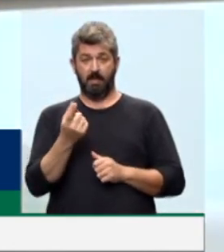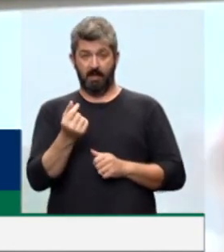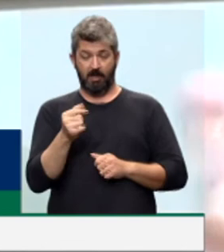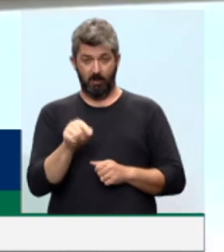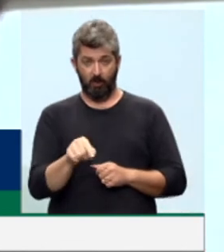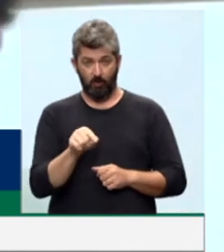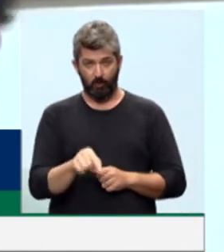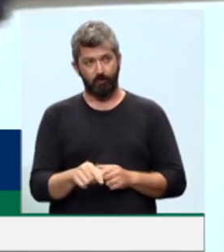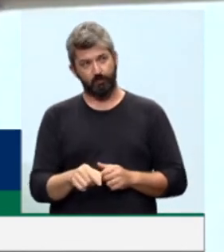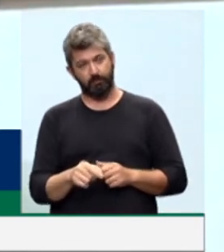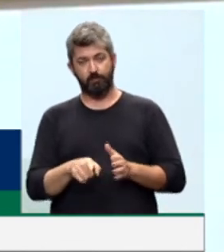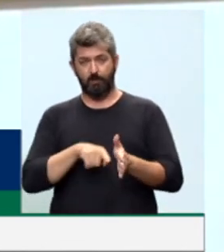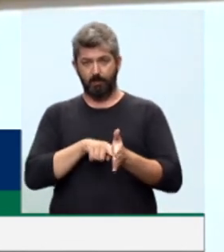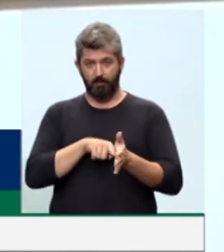ESTÁ POSTO DE FORMA EFETIVA,